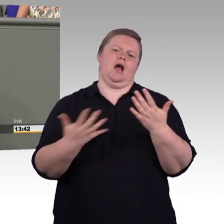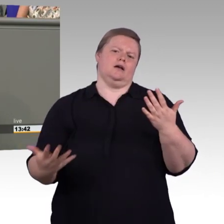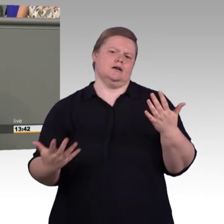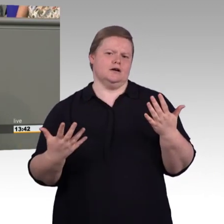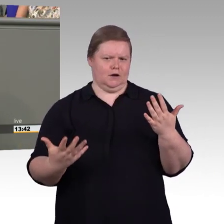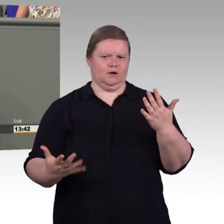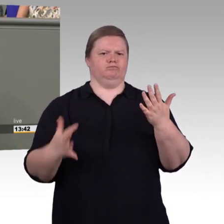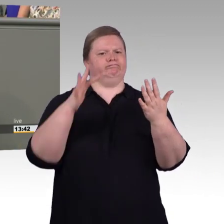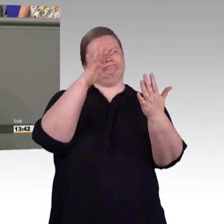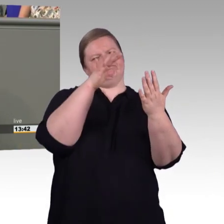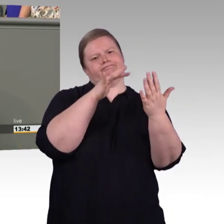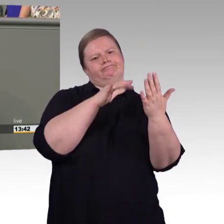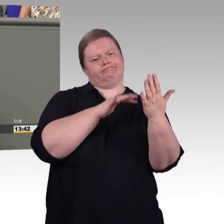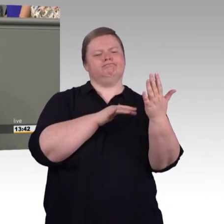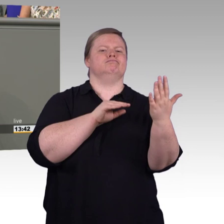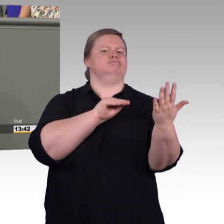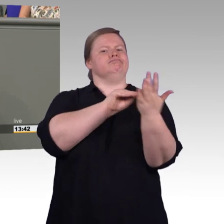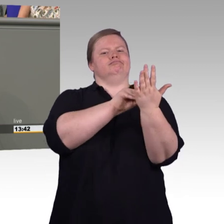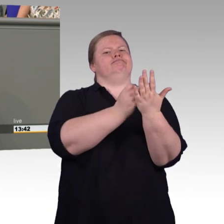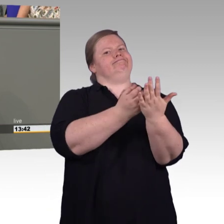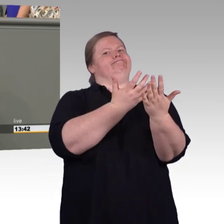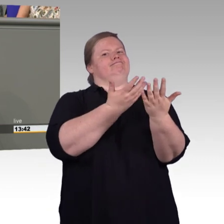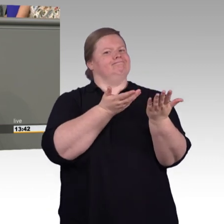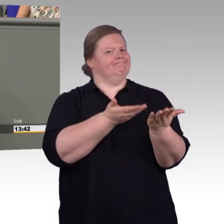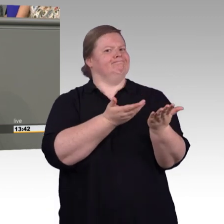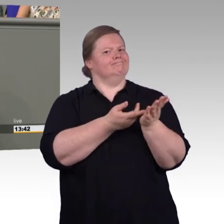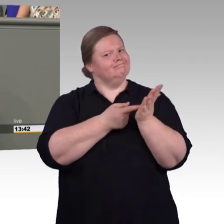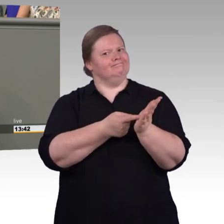Aber ich glaube wenn wir für die Rechte von Kindern eintreten, uns auf den Weg weiterhin machen,